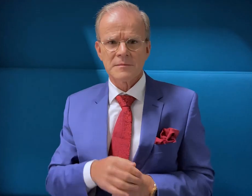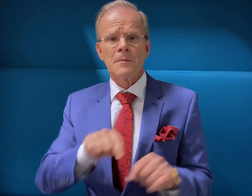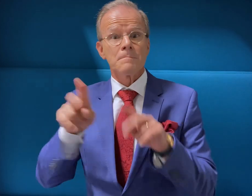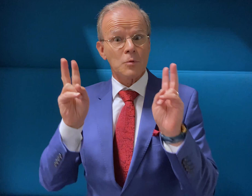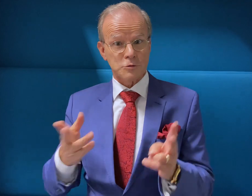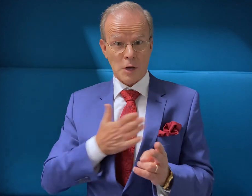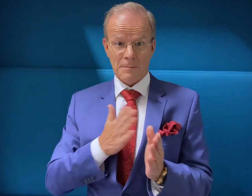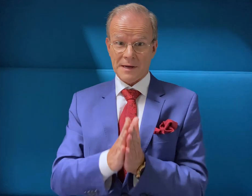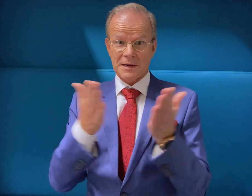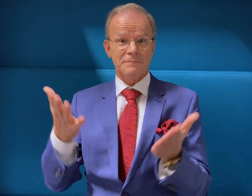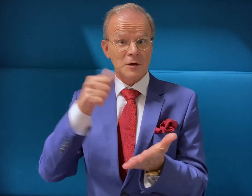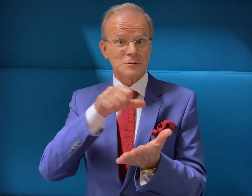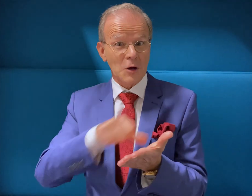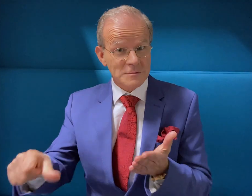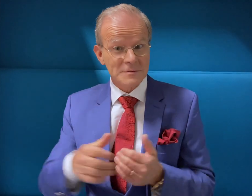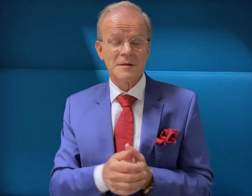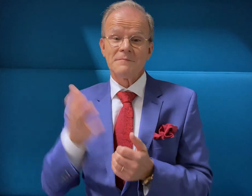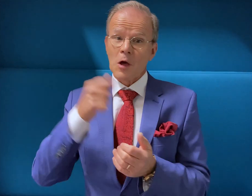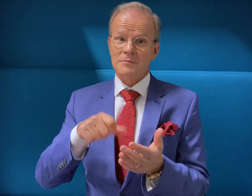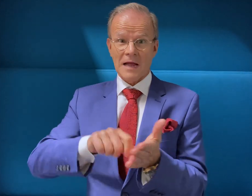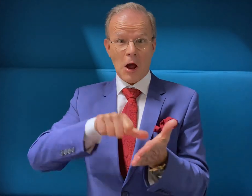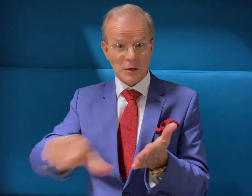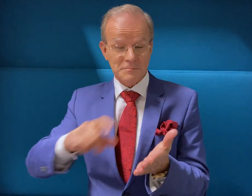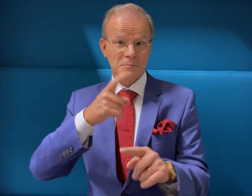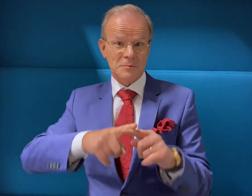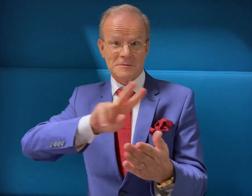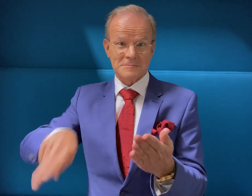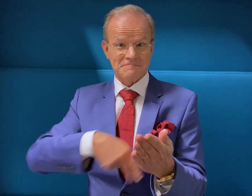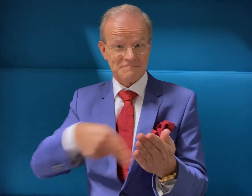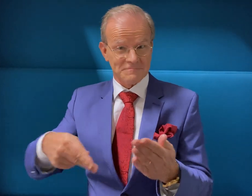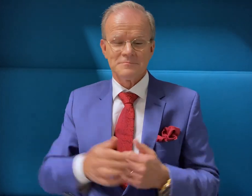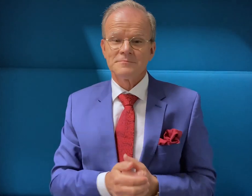Myös kirjani on ostettavissa paikan päältä nimikirjoituksen kera.